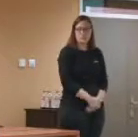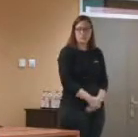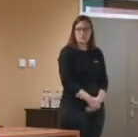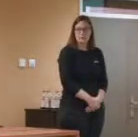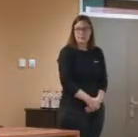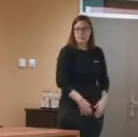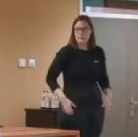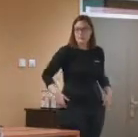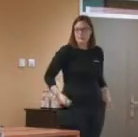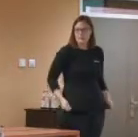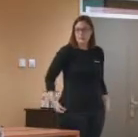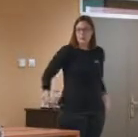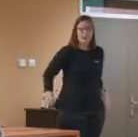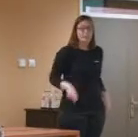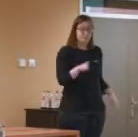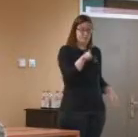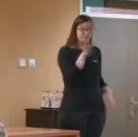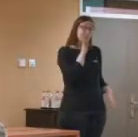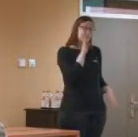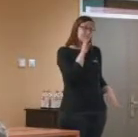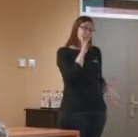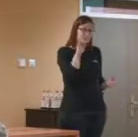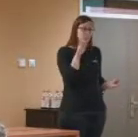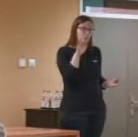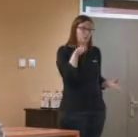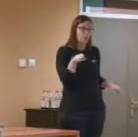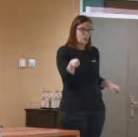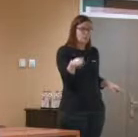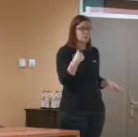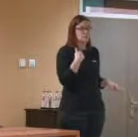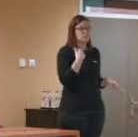Comenzando por esto último, sí que estuve trabajando en una productora